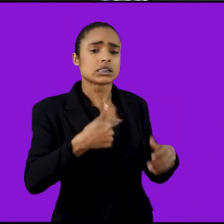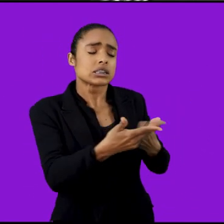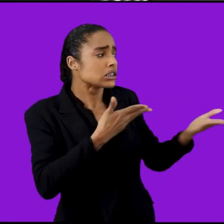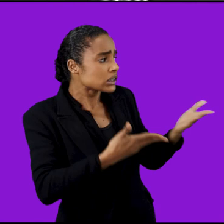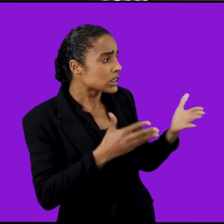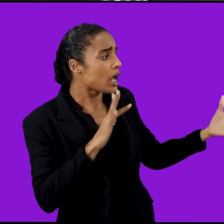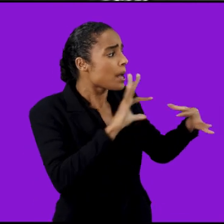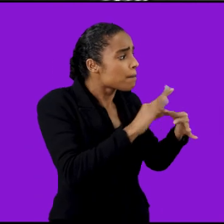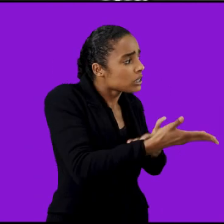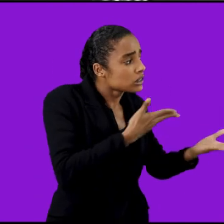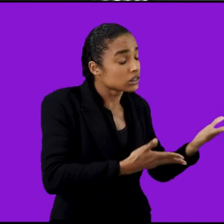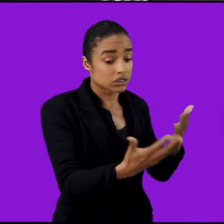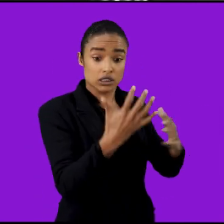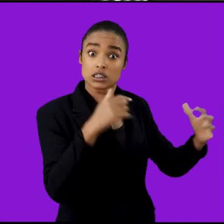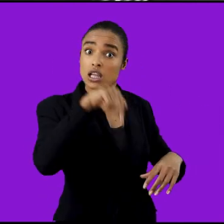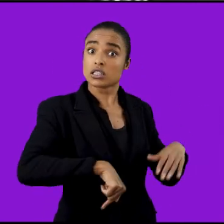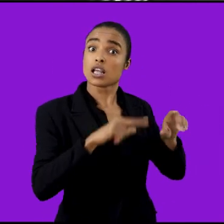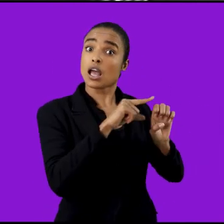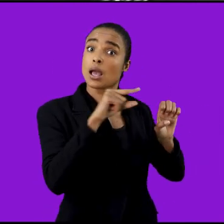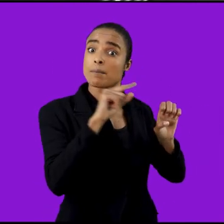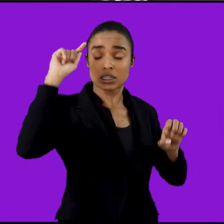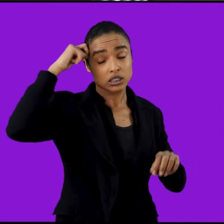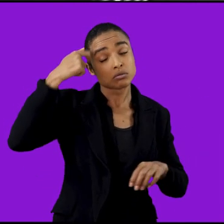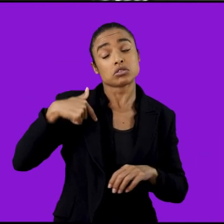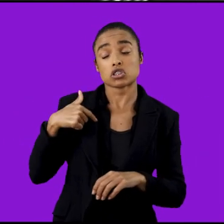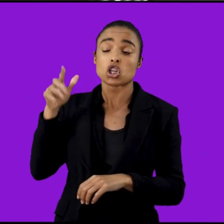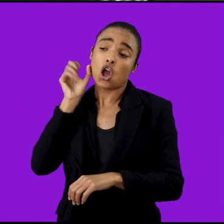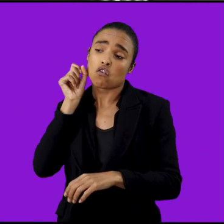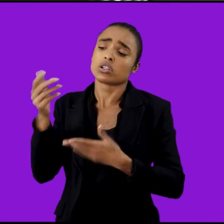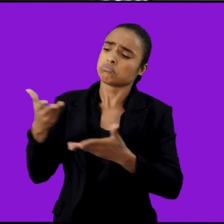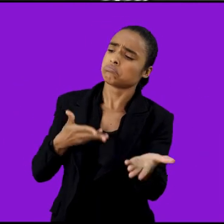trazer os empreendedores”… aí eu ouvi… Tá tá bom, vai, vamos levar os empreendedores,